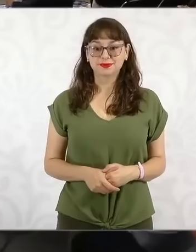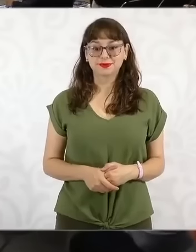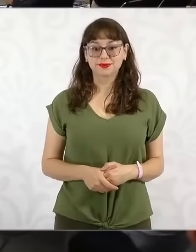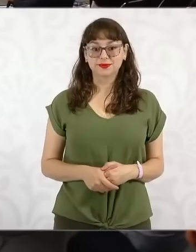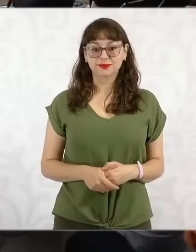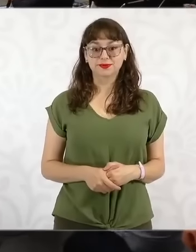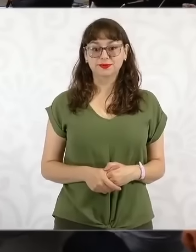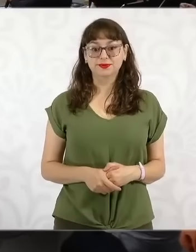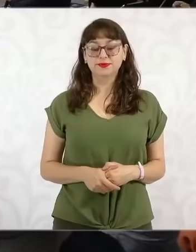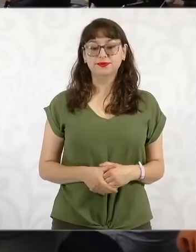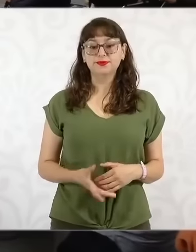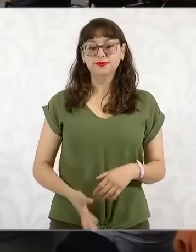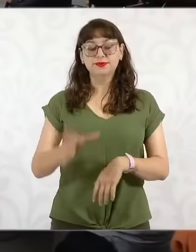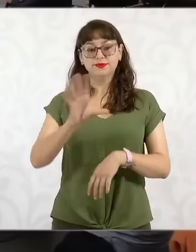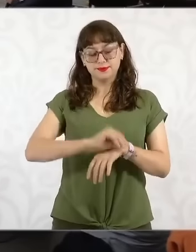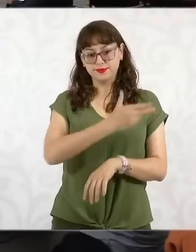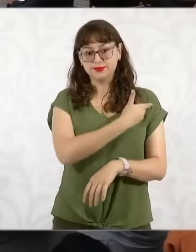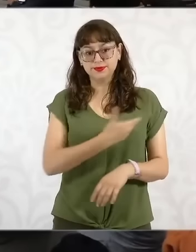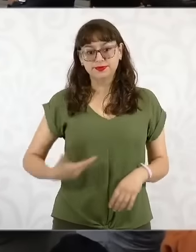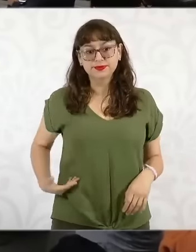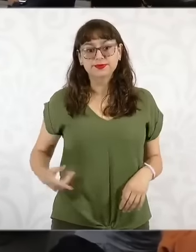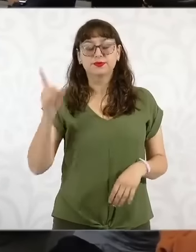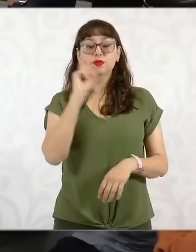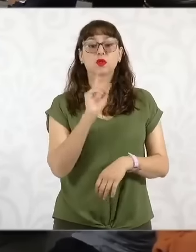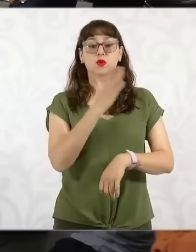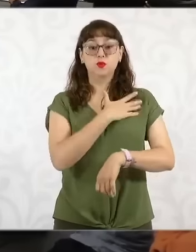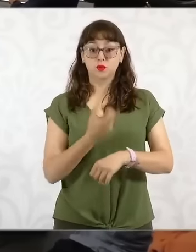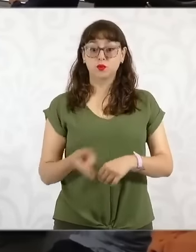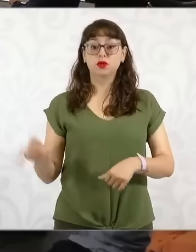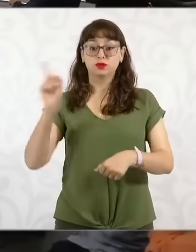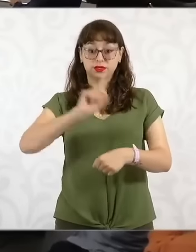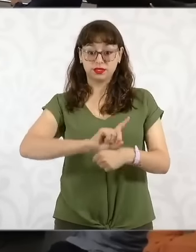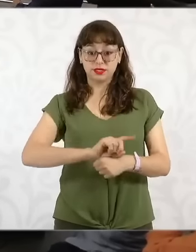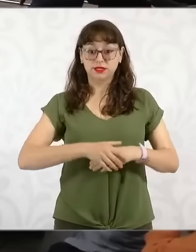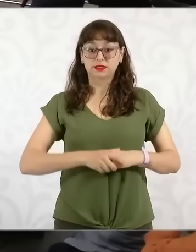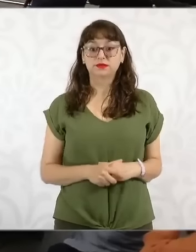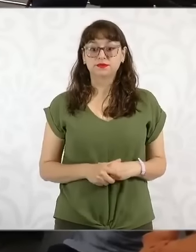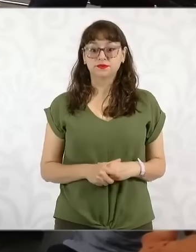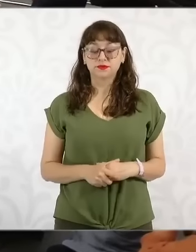Con su permiso, señora presidenta. Muy buenos días. Vamos a informar los resultados de una